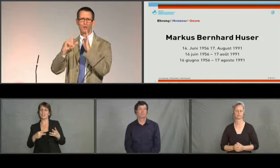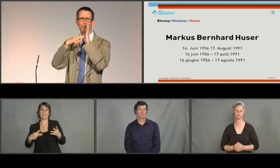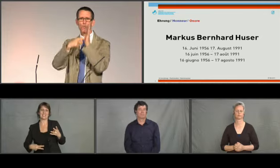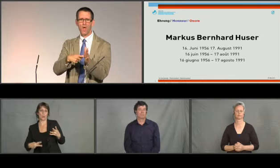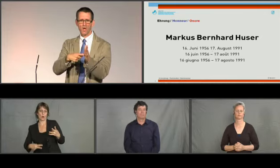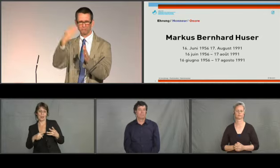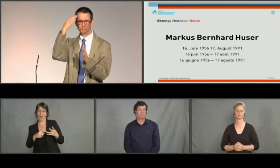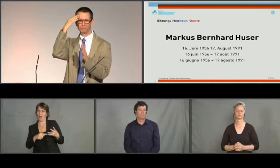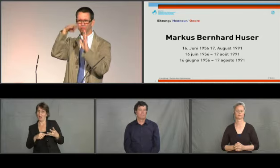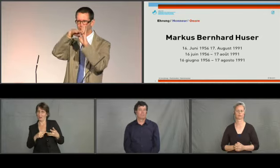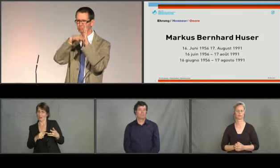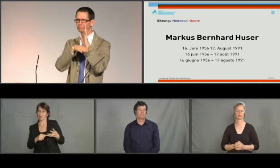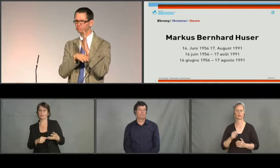Zudem studierte er noch in den Fächern